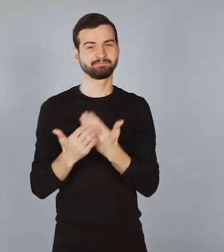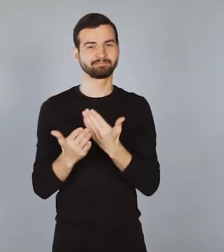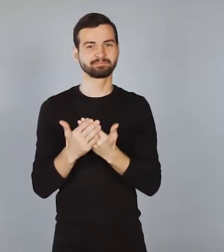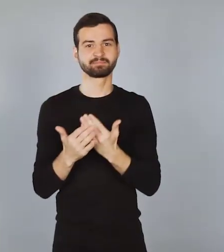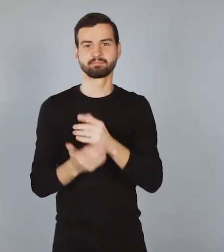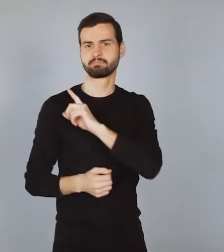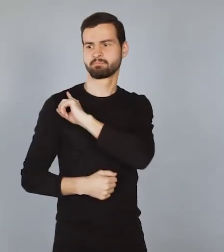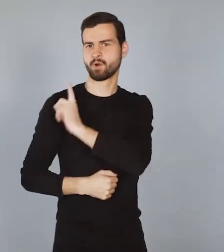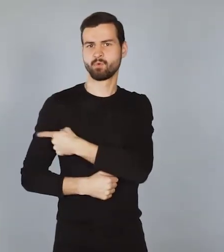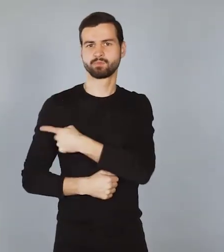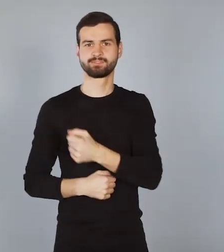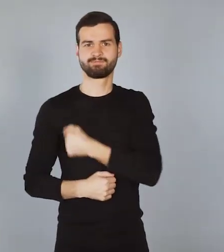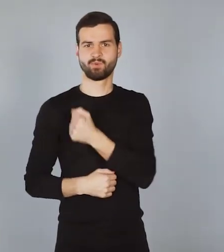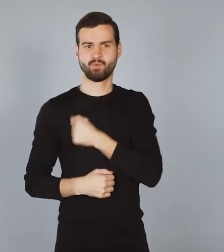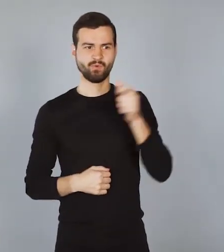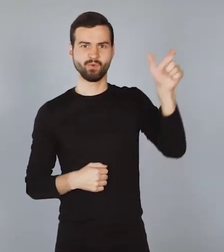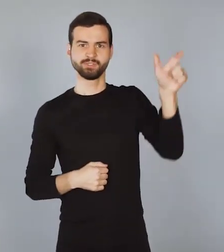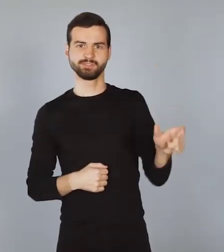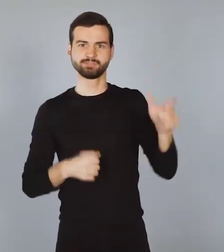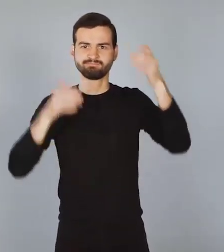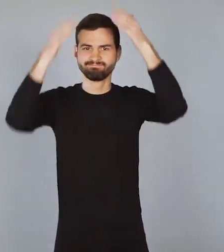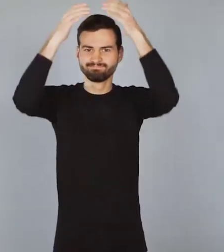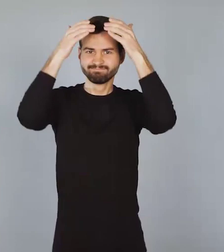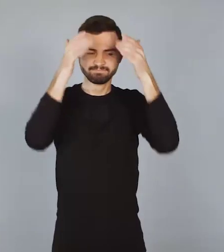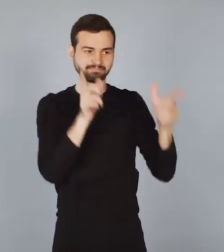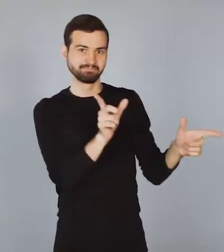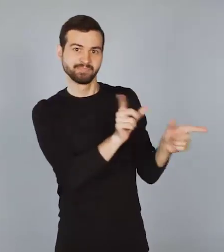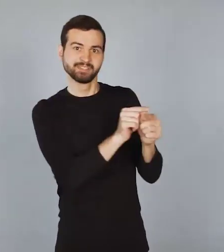Например – могучий воин в шлеме и